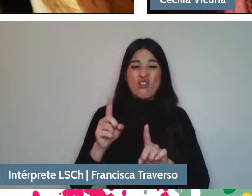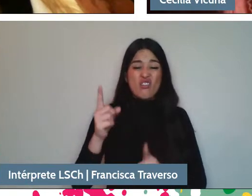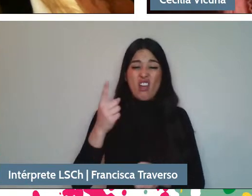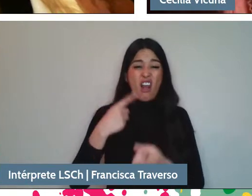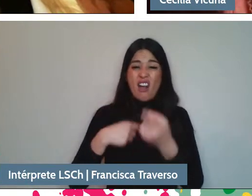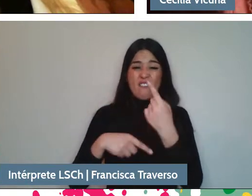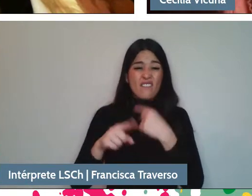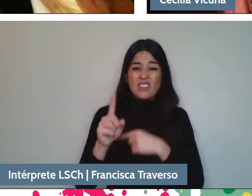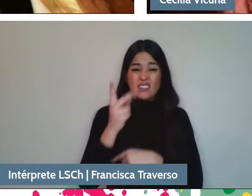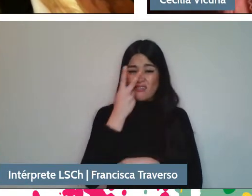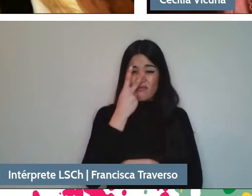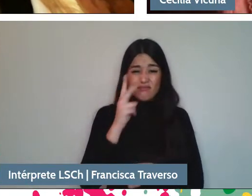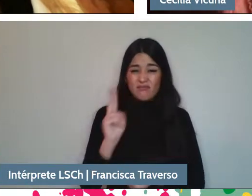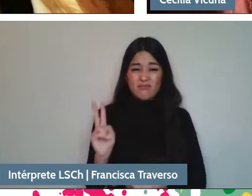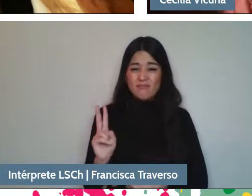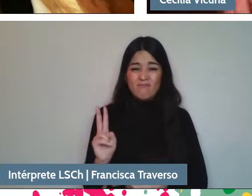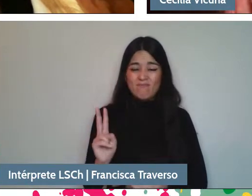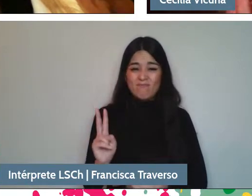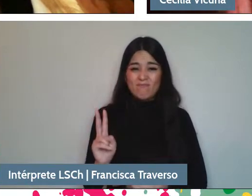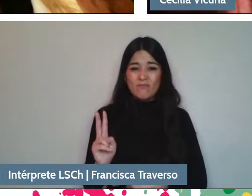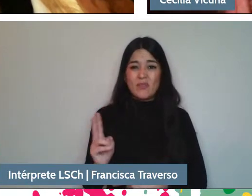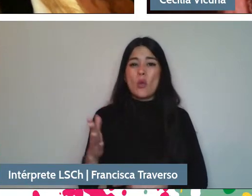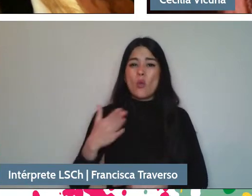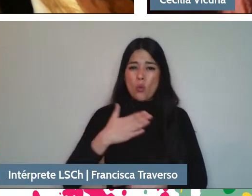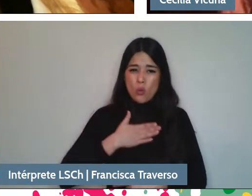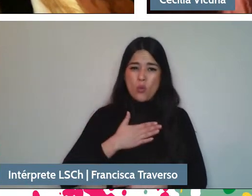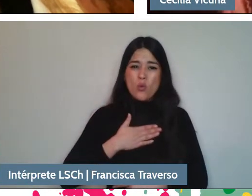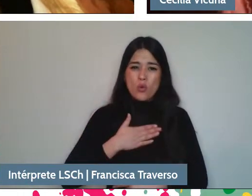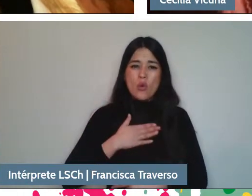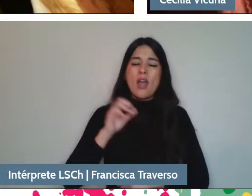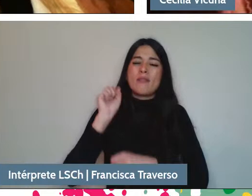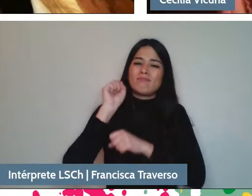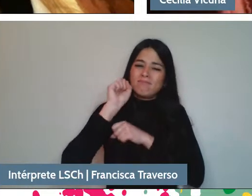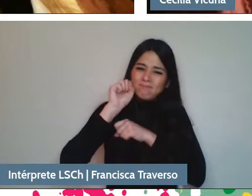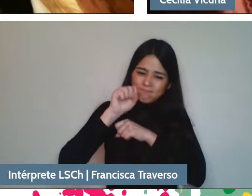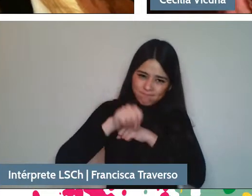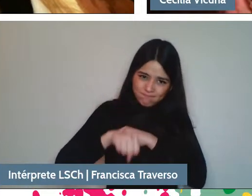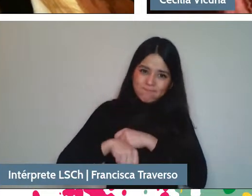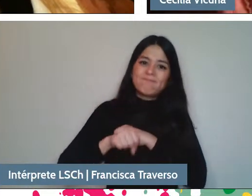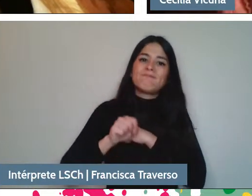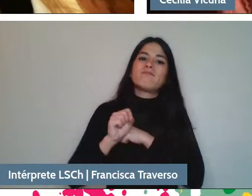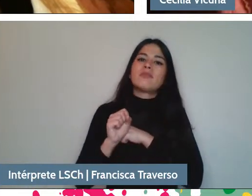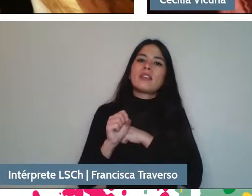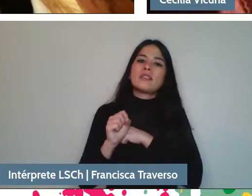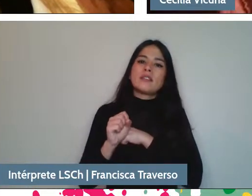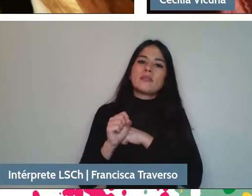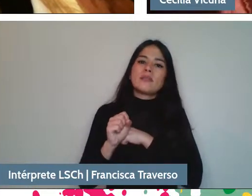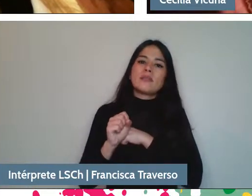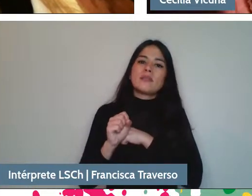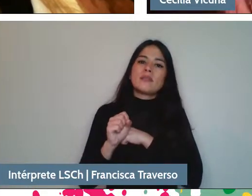Más bien que uno acepta esa realidad